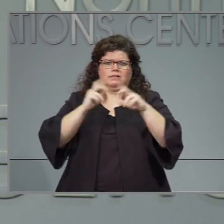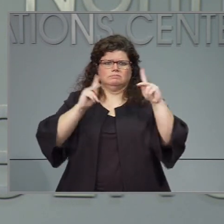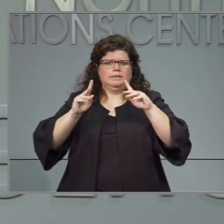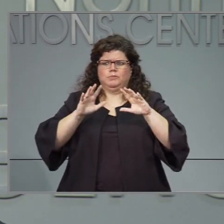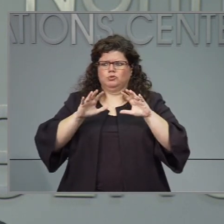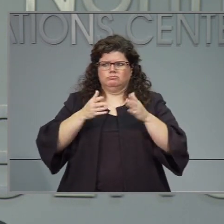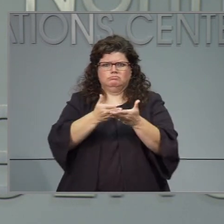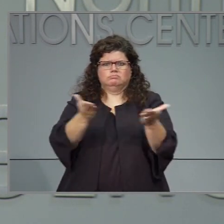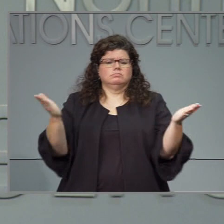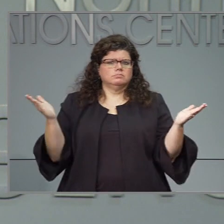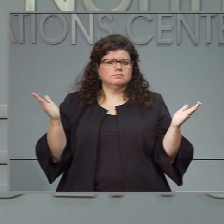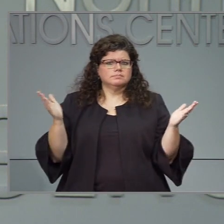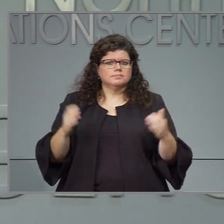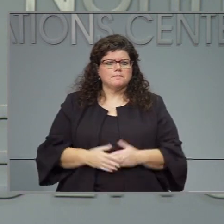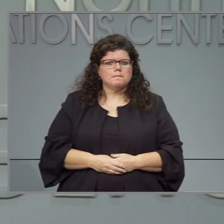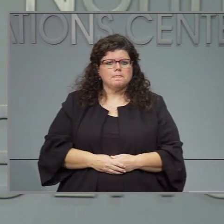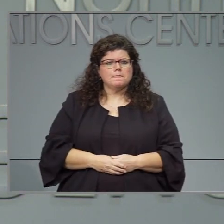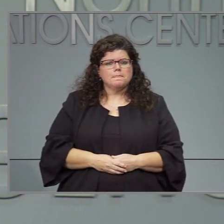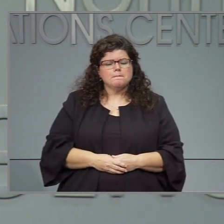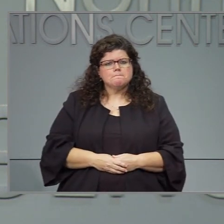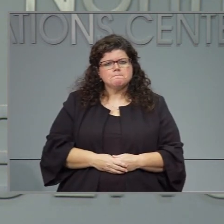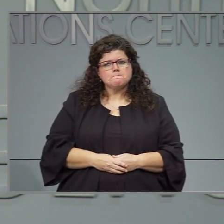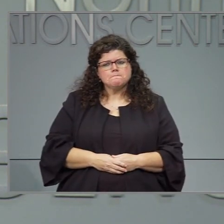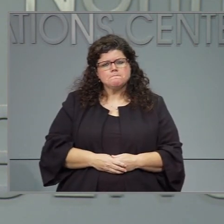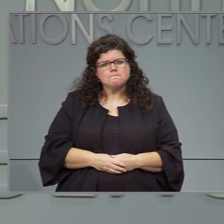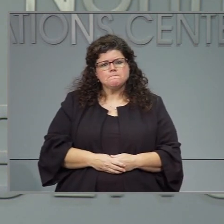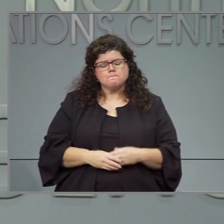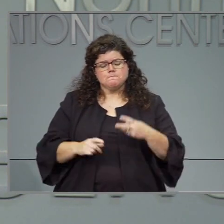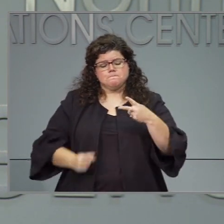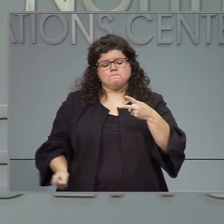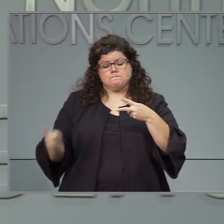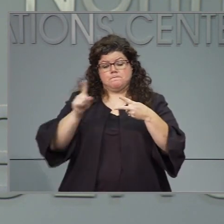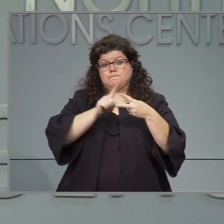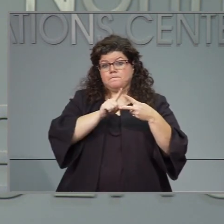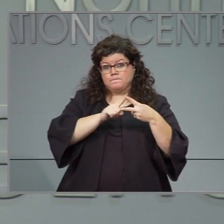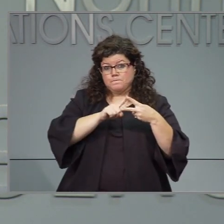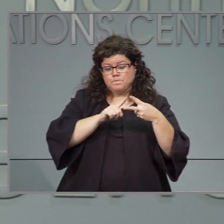que protejamos a la población, pero también yo creo en la otra